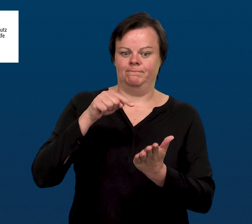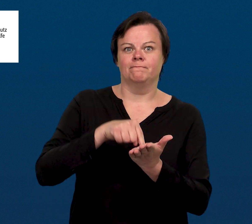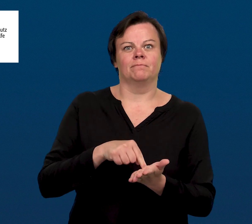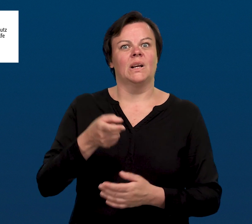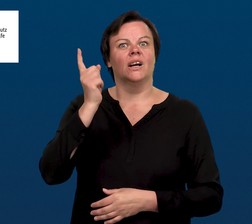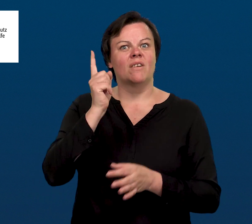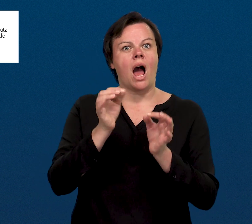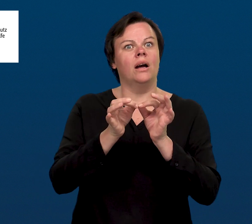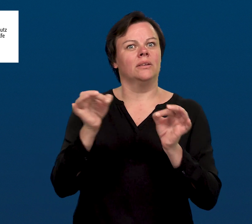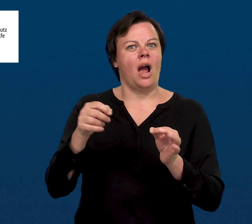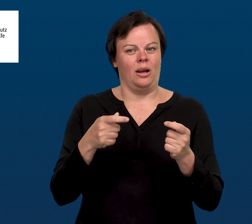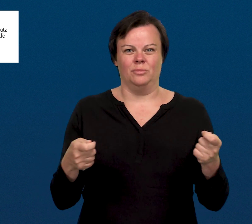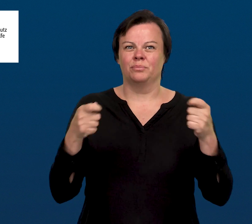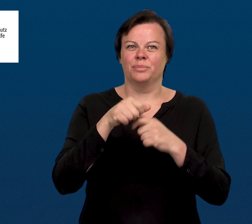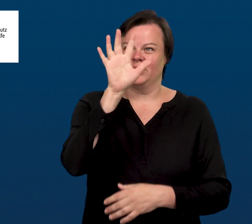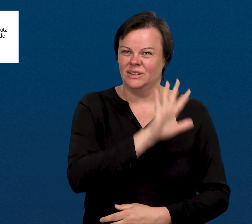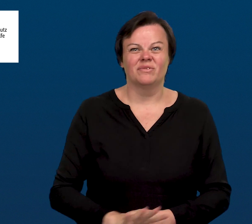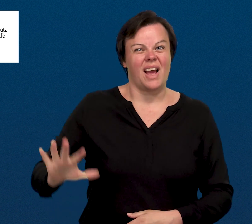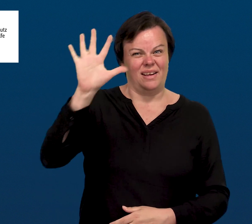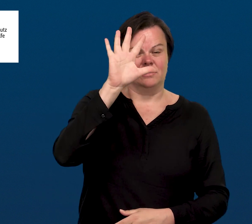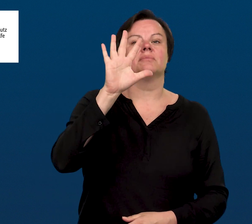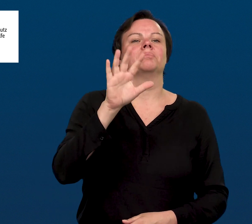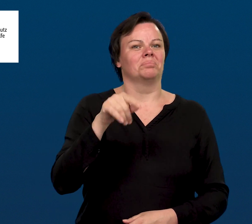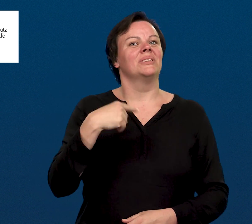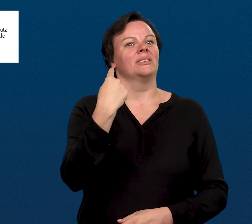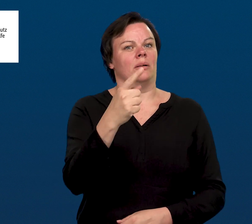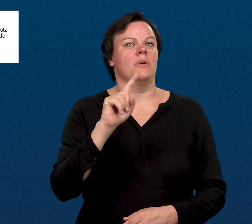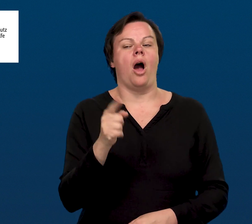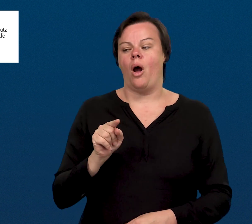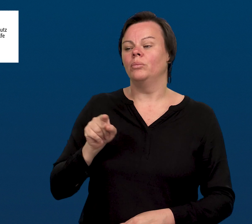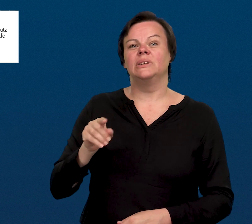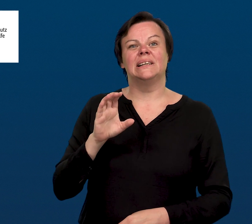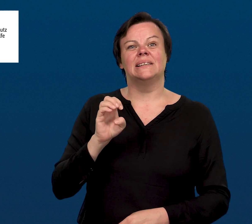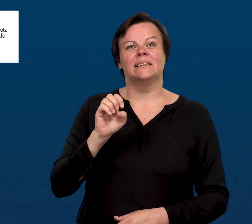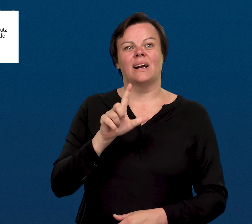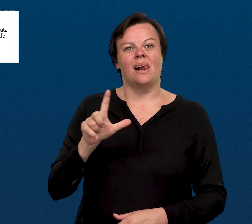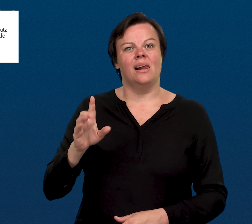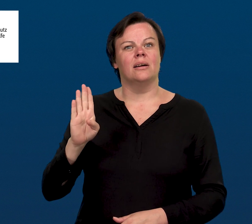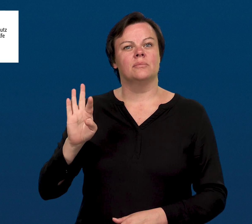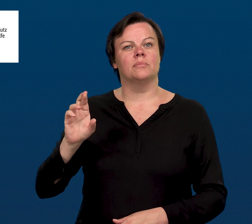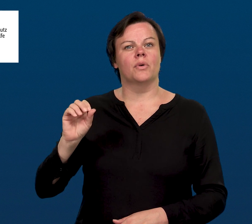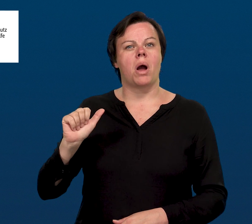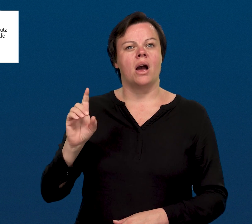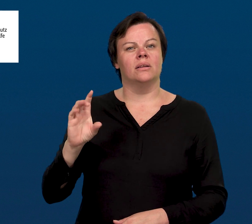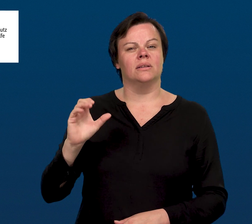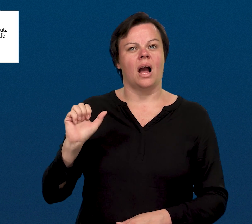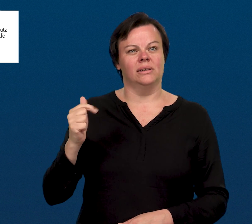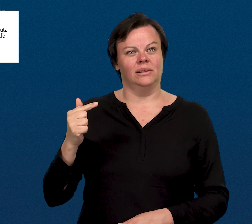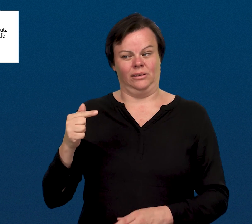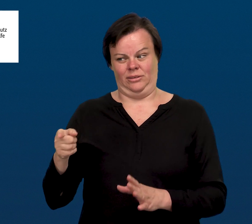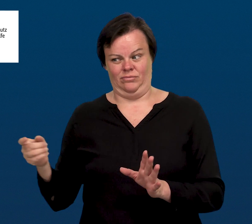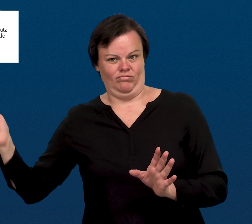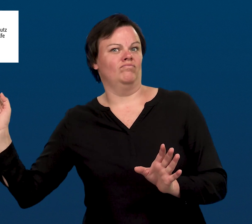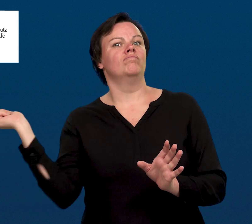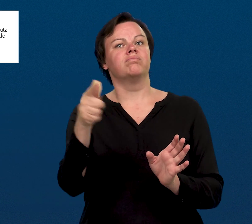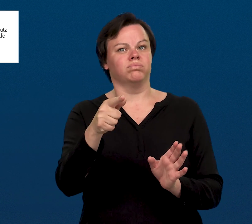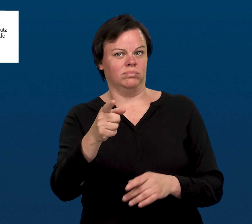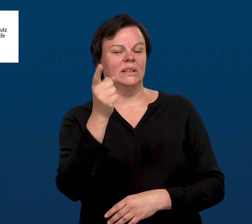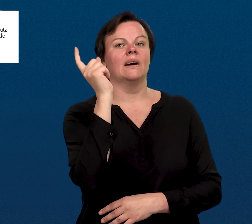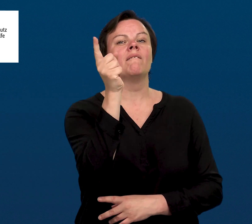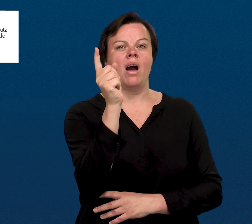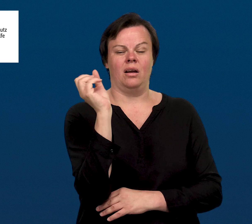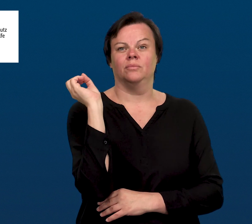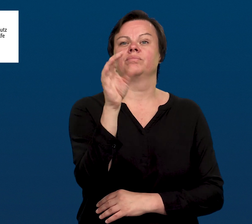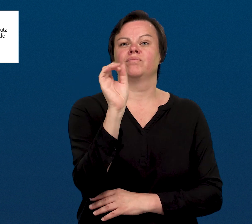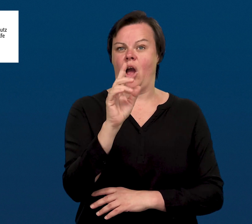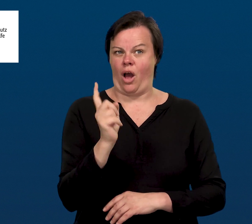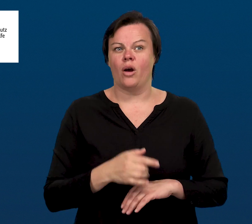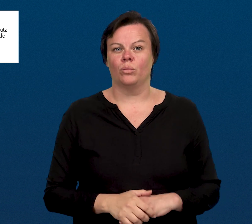Am Bundesweiten Warntag werden Sie auch über Cell Broadcast gewarnt.